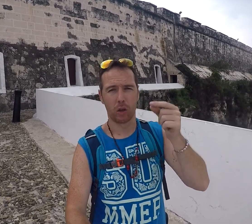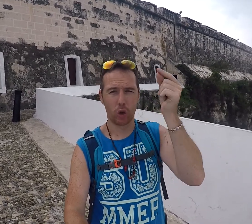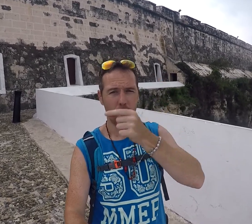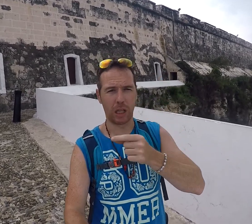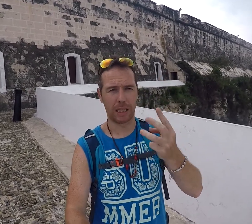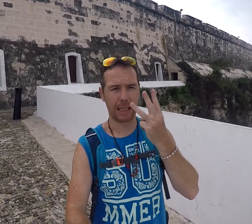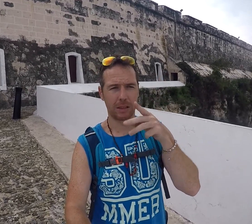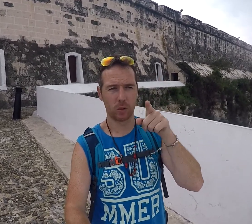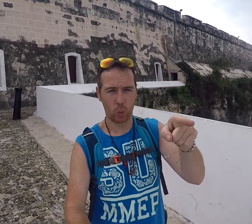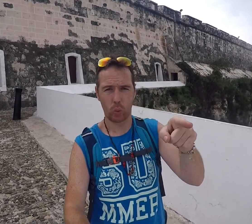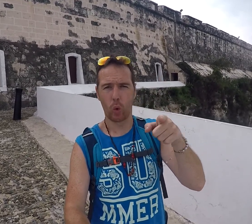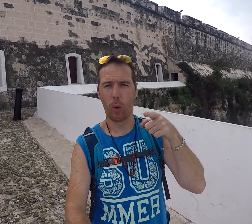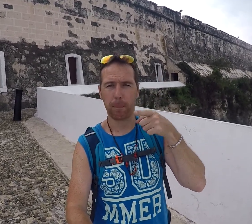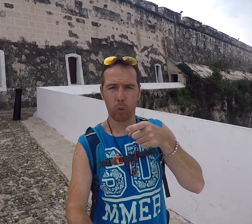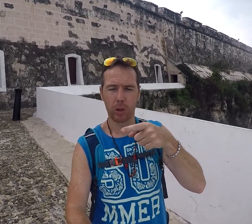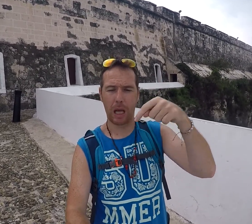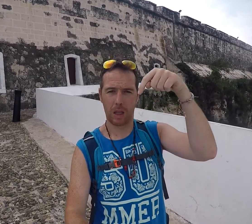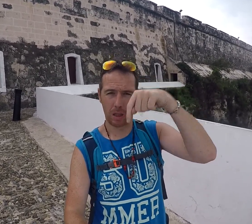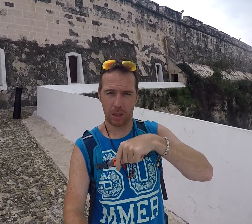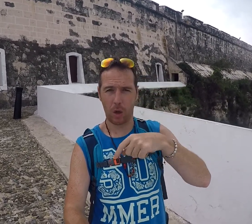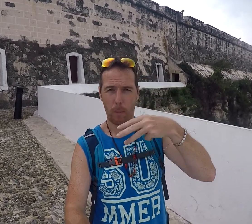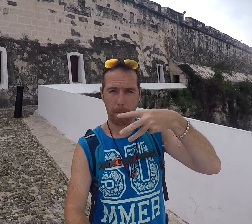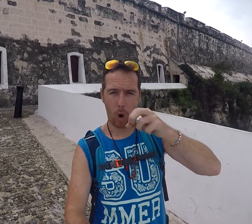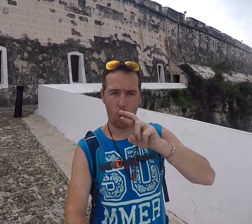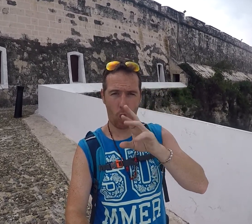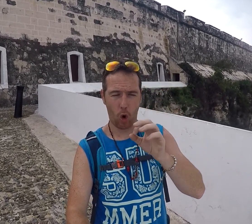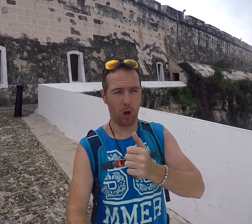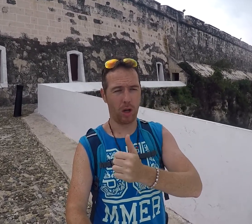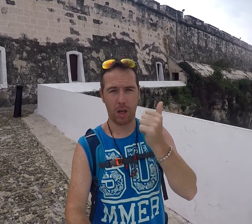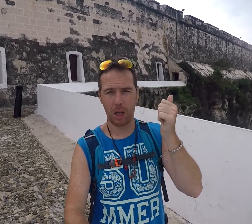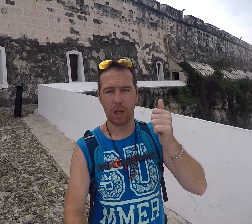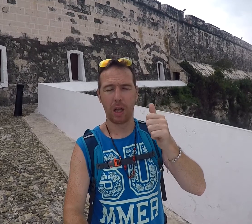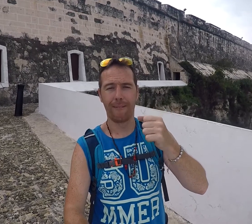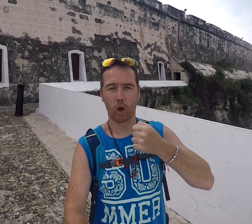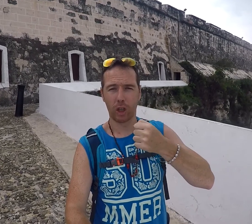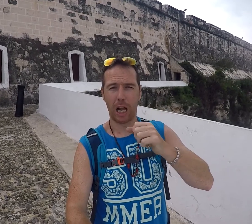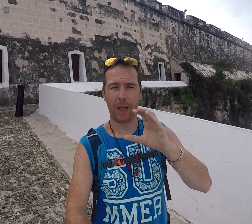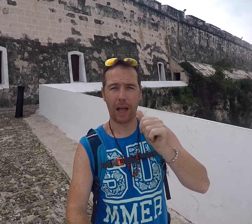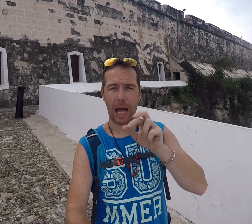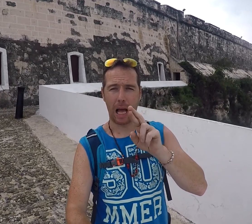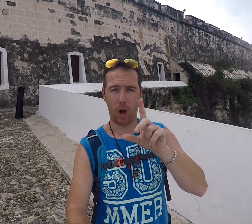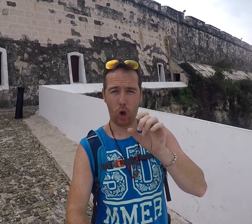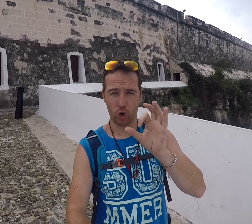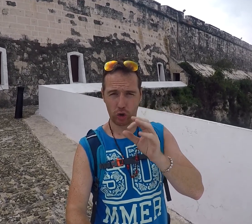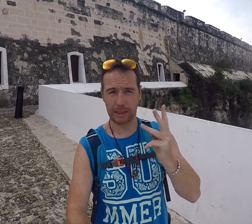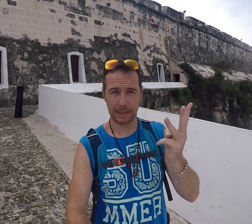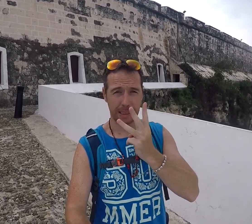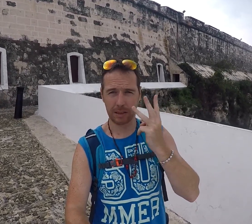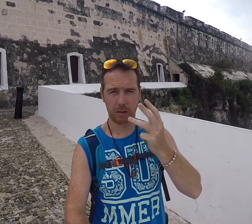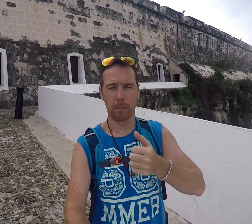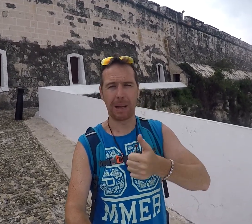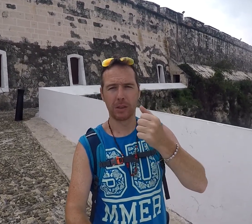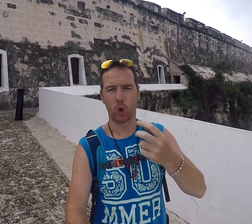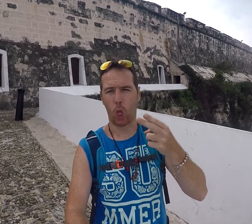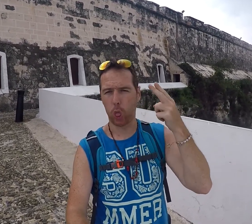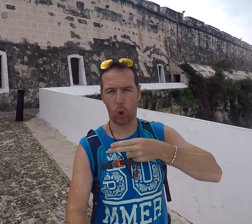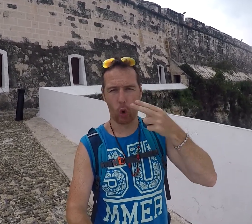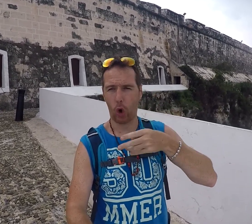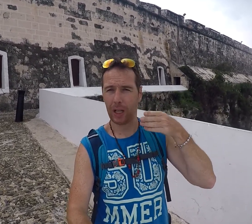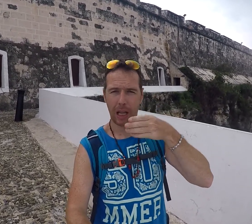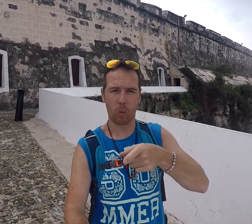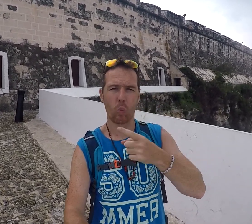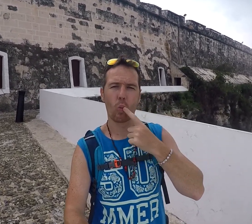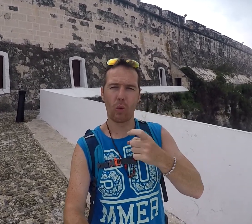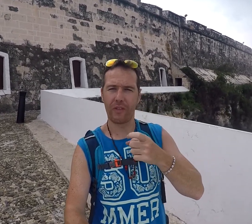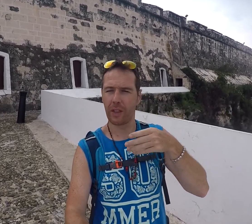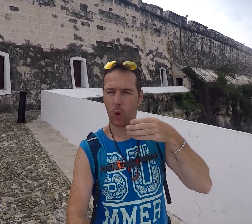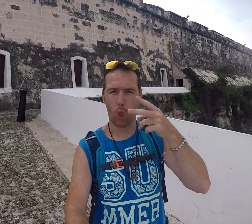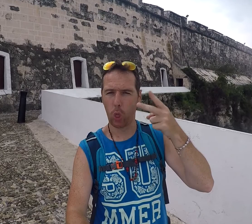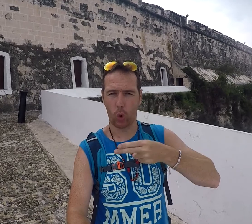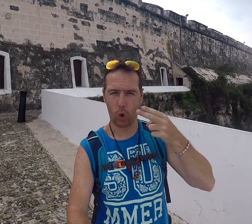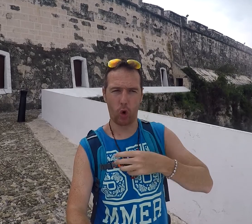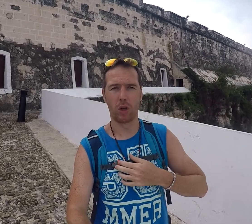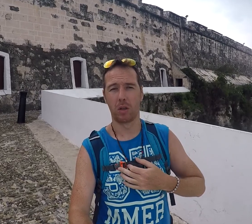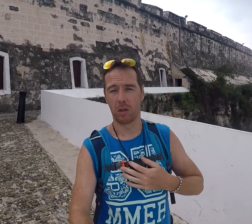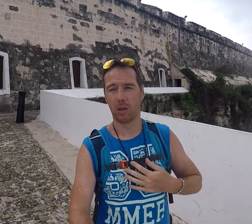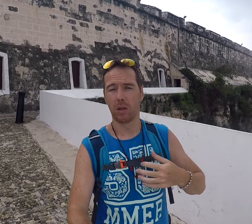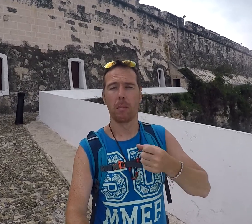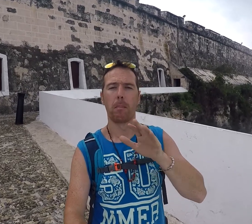Por lo tanto, ya eran 3 fortalezas, La Punta, El Morro y San Carlos y se convirtió en casi inexpugnable